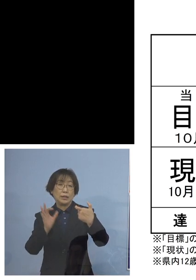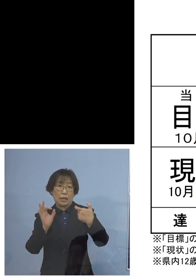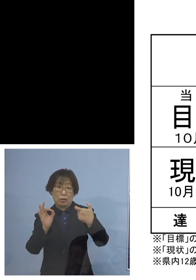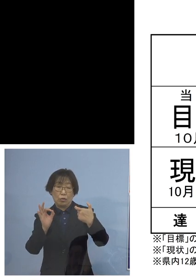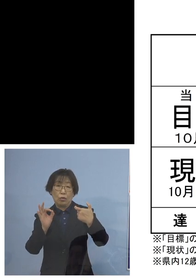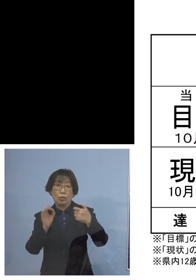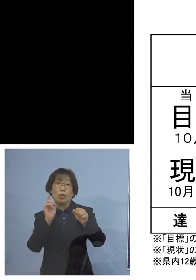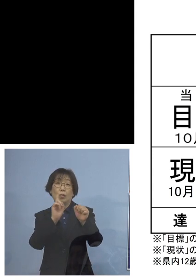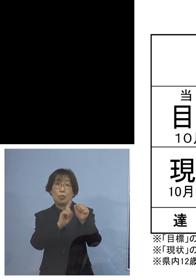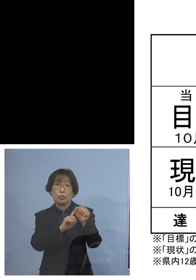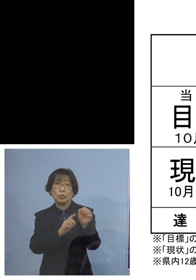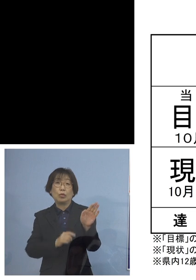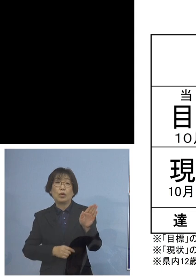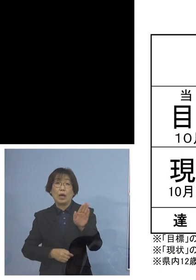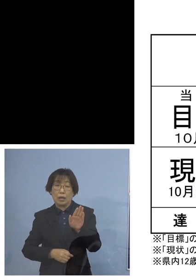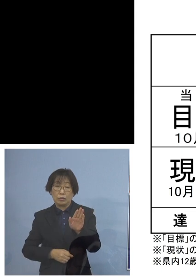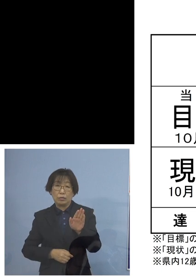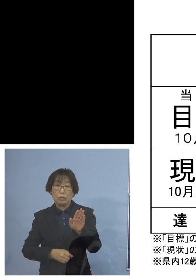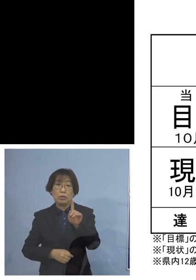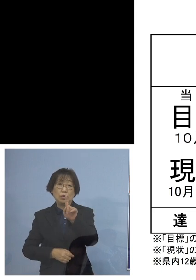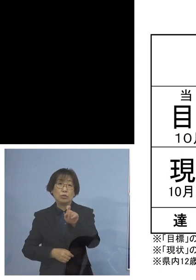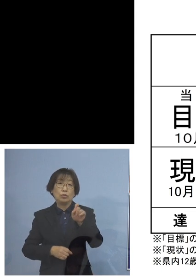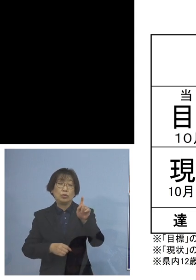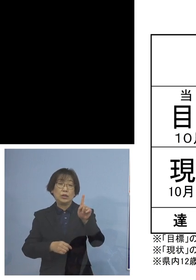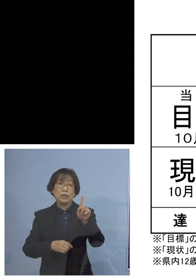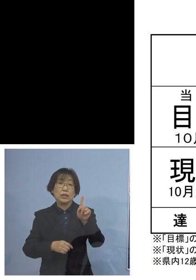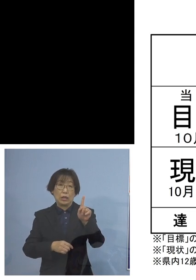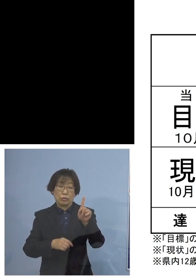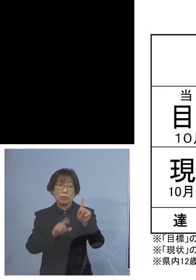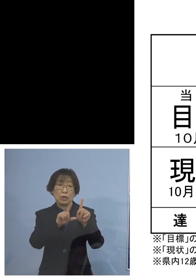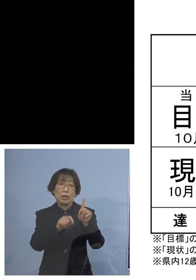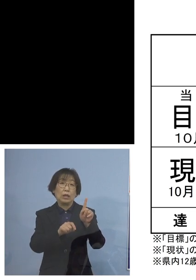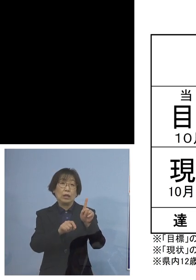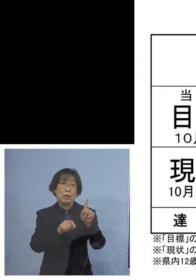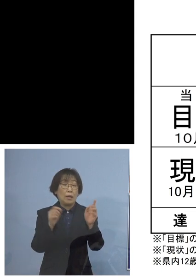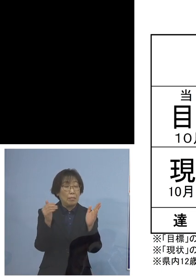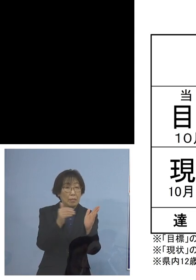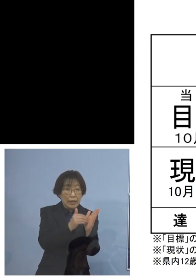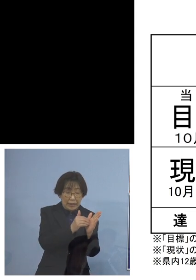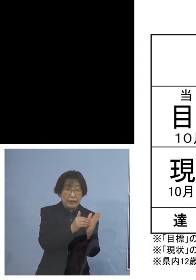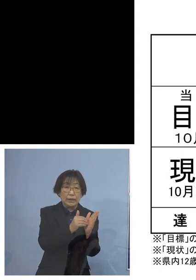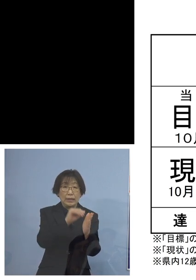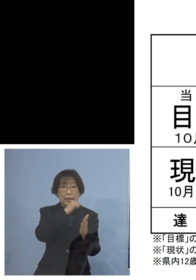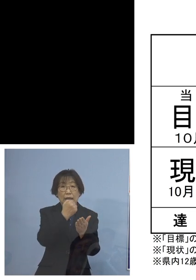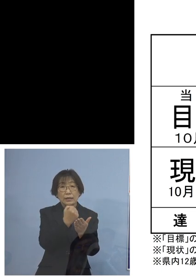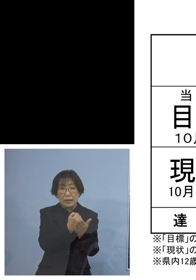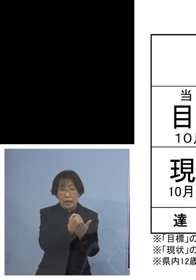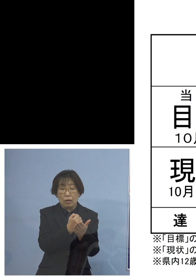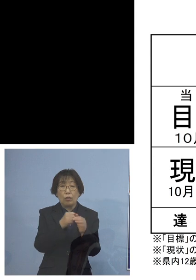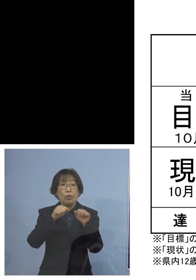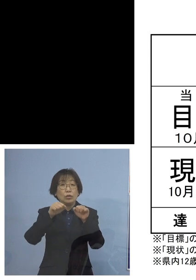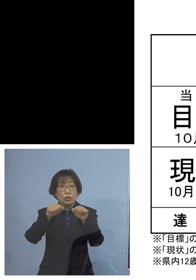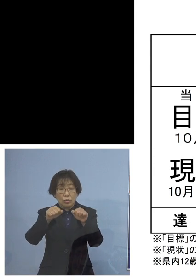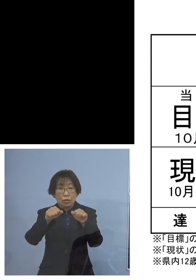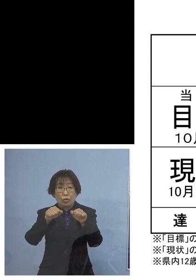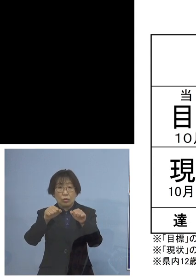これを10月から11月末までに 達成をしていこう このように定めたわけでありますが